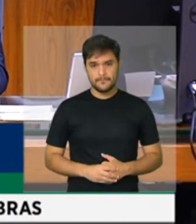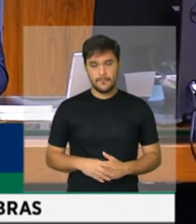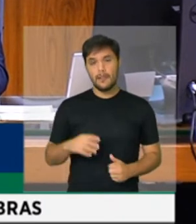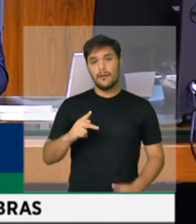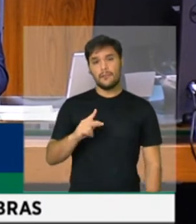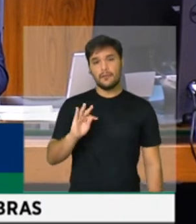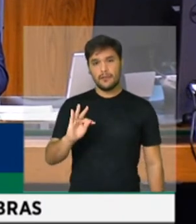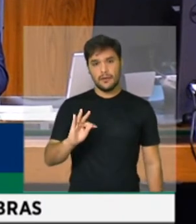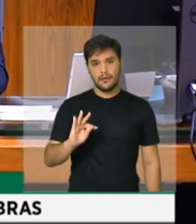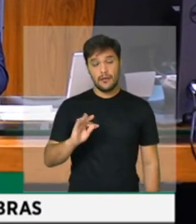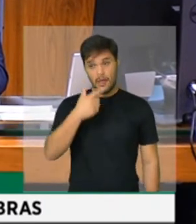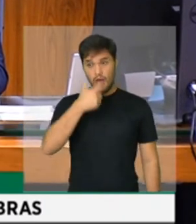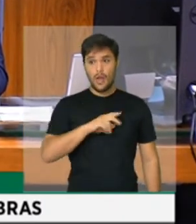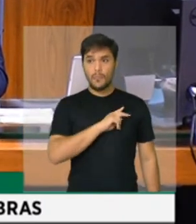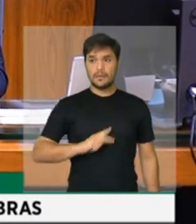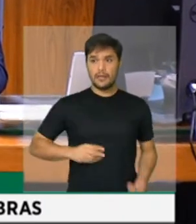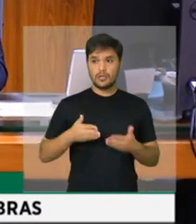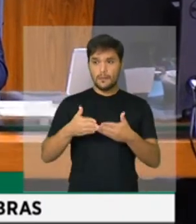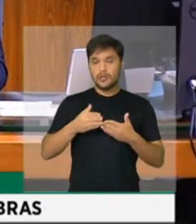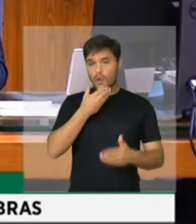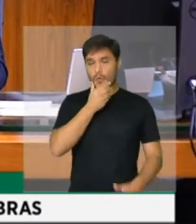ORIENTAÇÃO DE BANCADAS. PSL. PT. ESTA PRESIDÊNCIA SOLICITA AS SRAS. DEPUTADAS E SRS. DEPUTADOS QUE REGISTREM SEUS